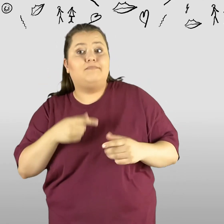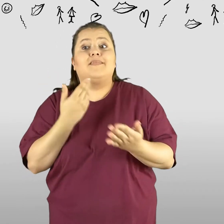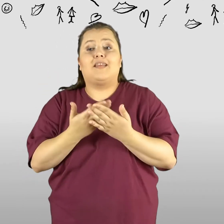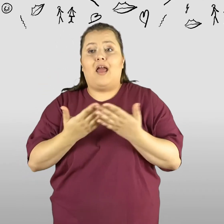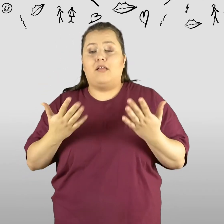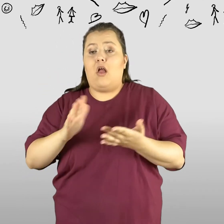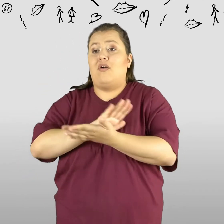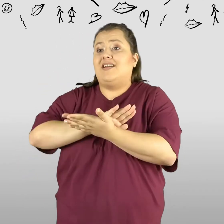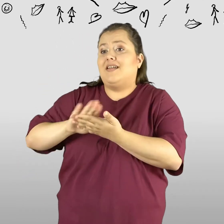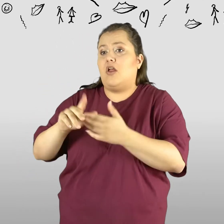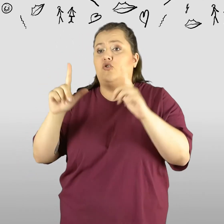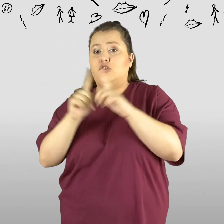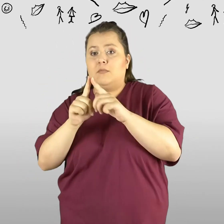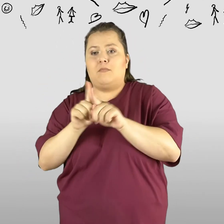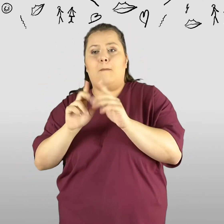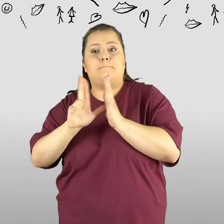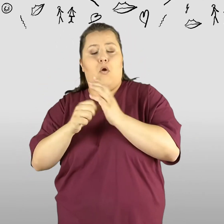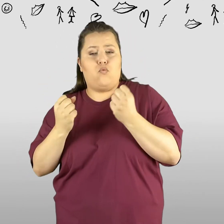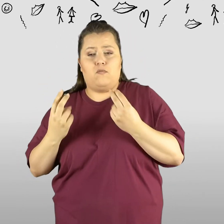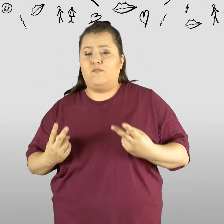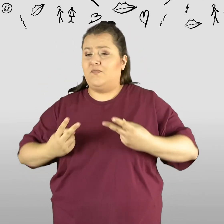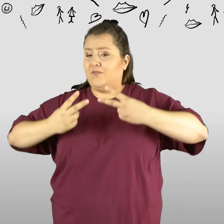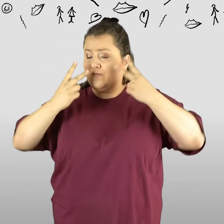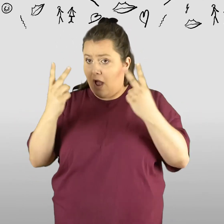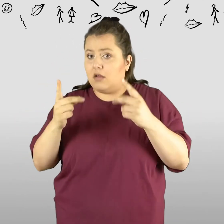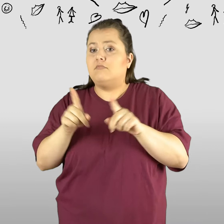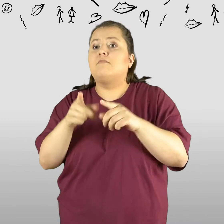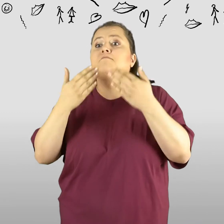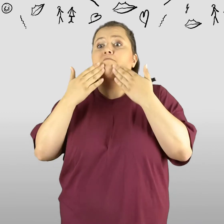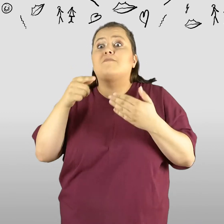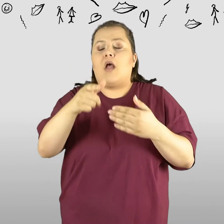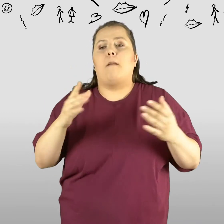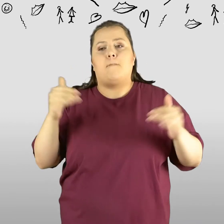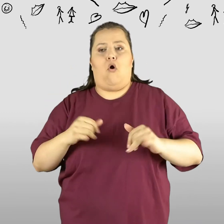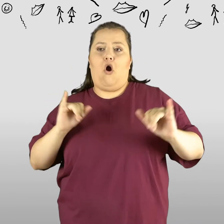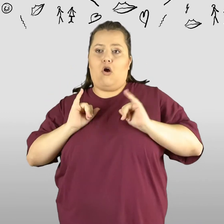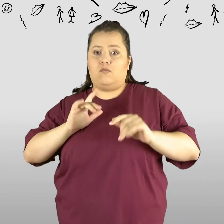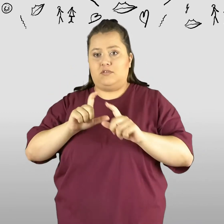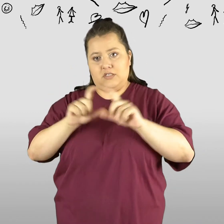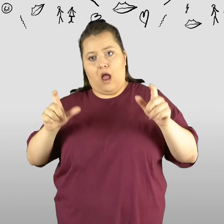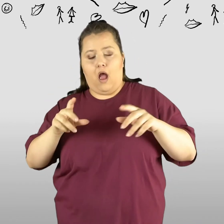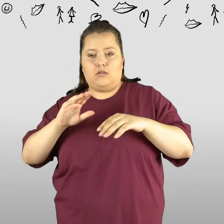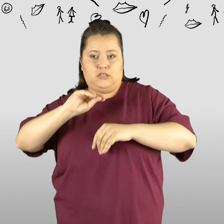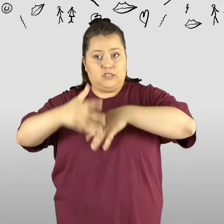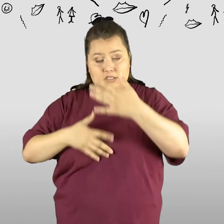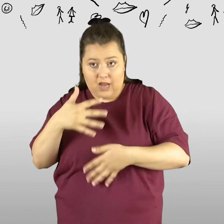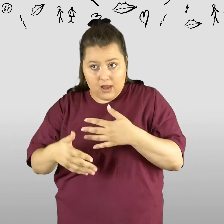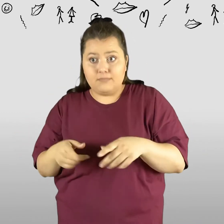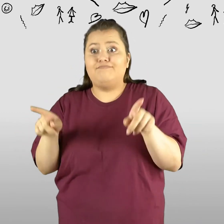Dlatego higiena cipki i penisa jest kluczowa i pozwala nie tylko czuć się komfortowo w czasie seksu,